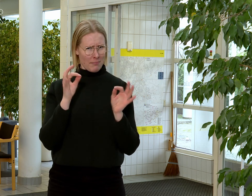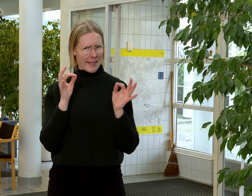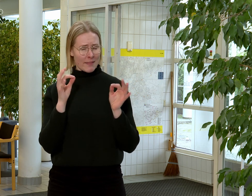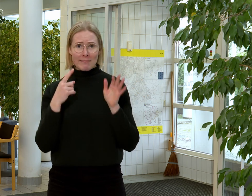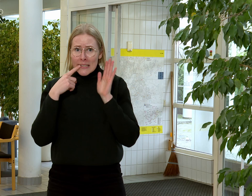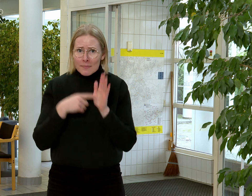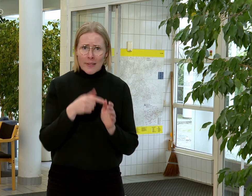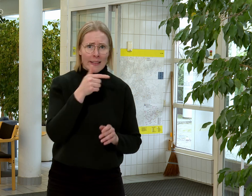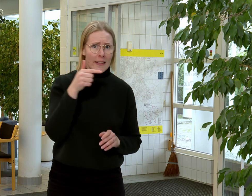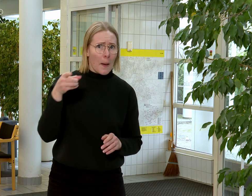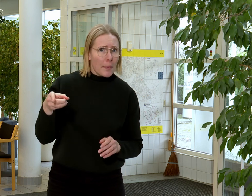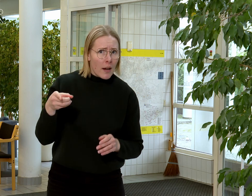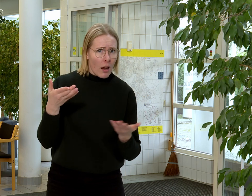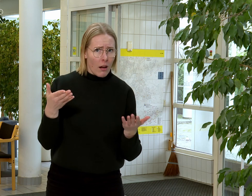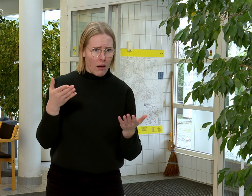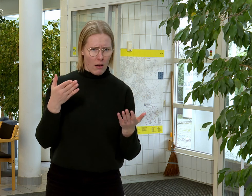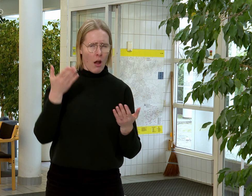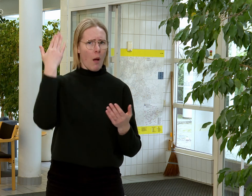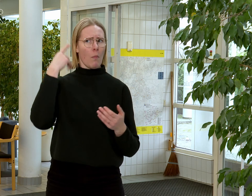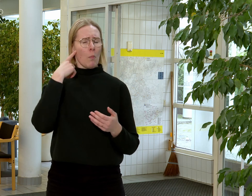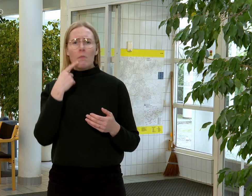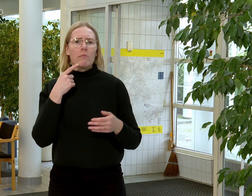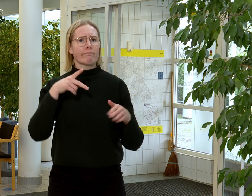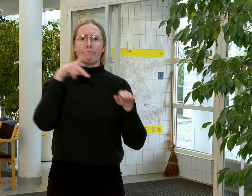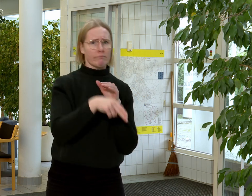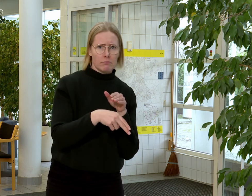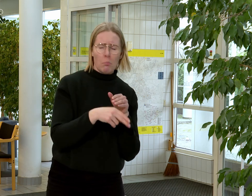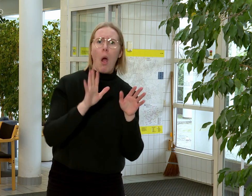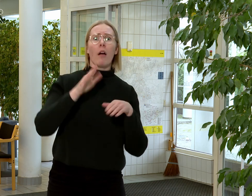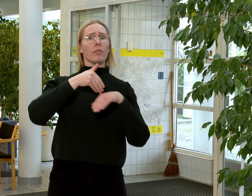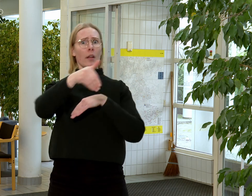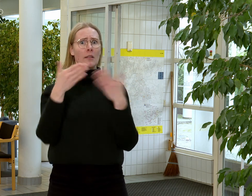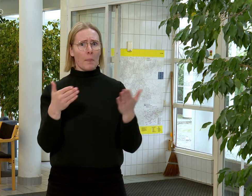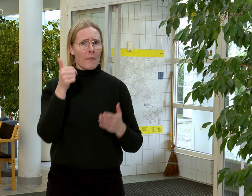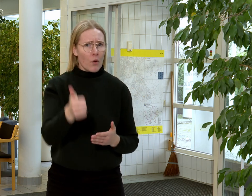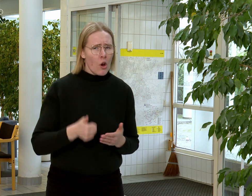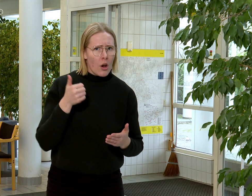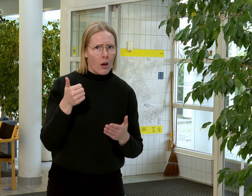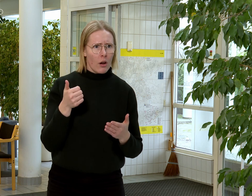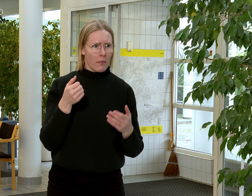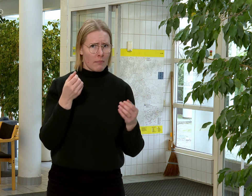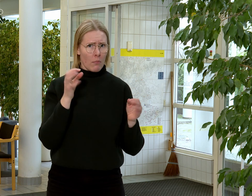Tekstipuhelupalvelua tullaan sittenkin jatkamaan vielä kuluvan vuoden ajan, -